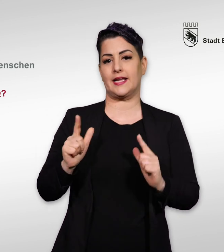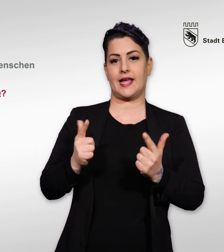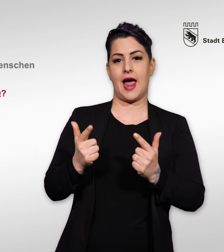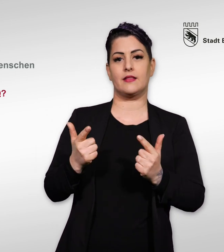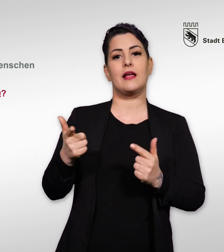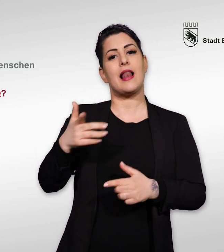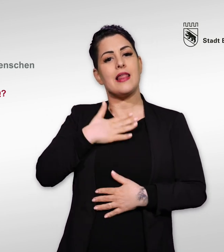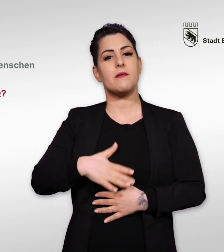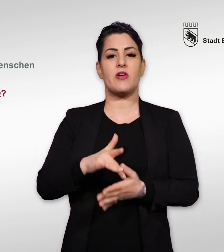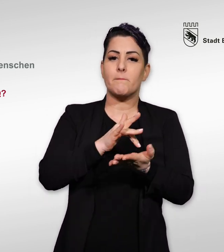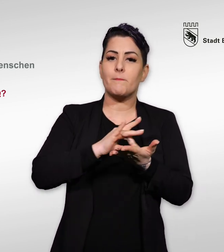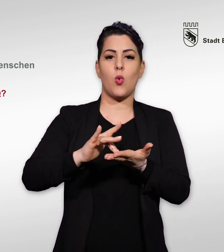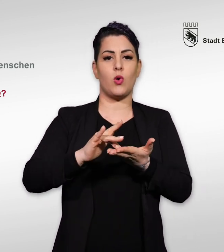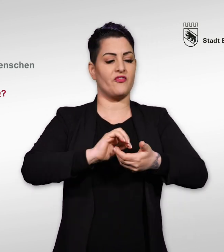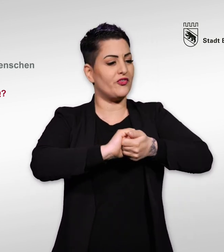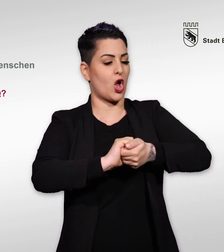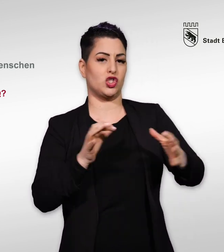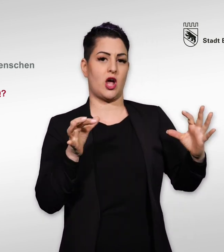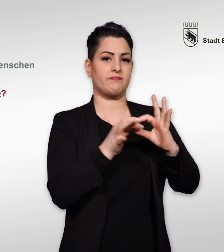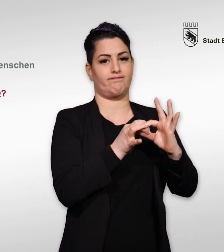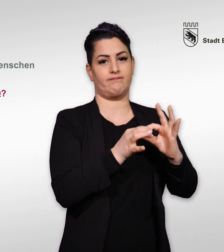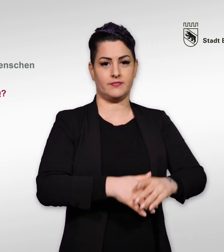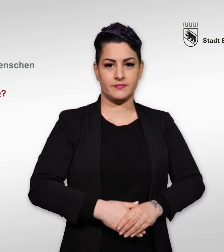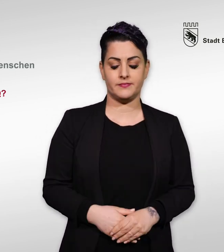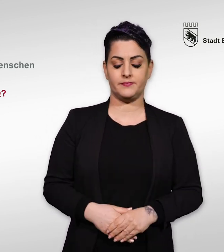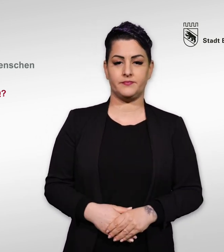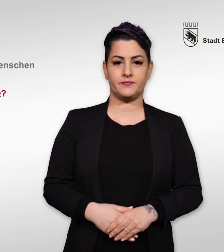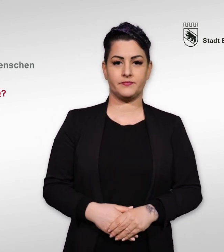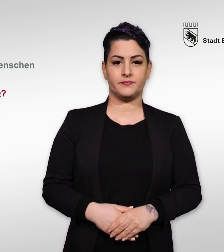sie bevorzugen die rein freundschaftliche Verbundenheit mit einem Gegenüber.